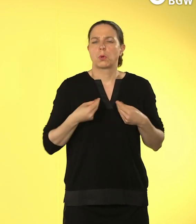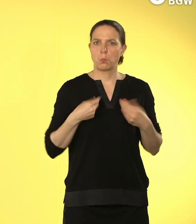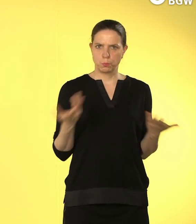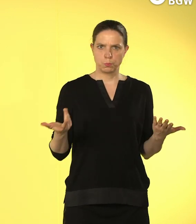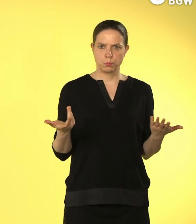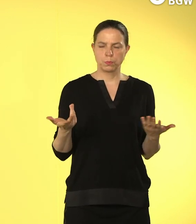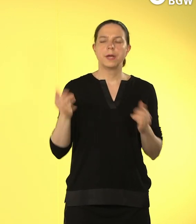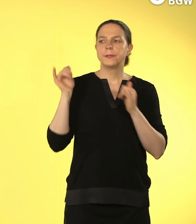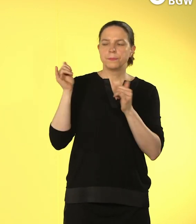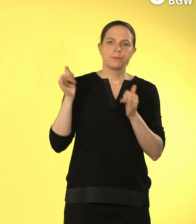Im Grunde ist es einfach.